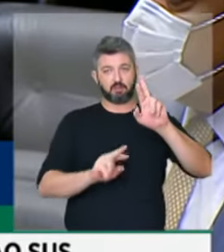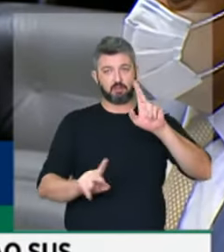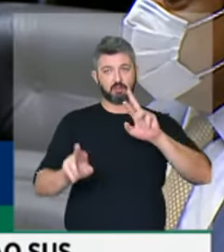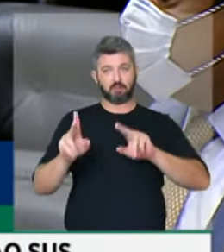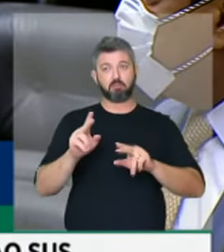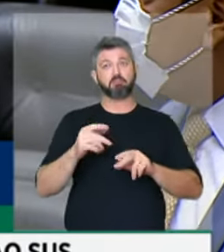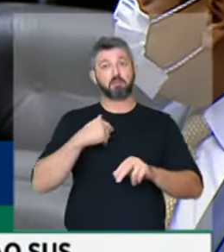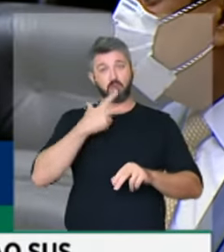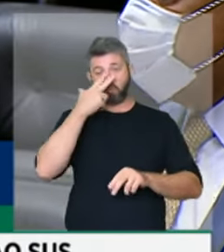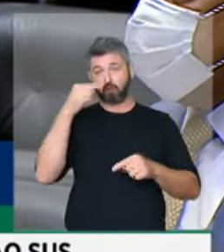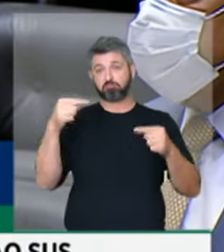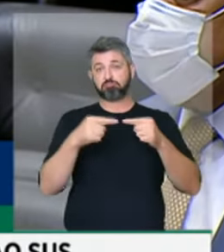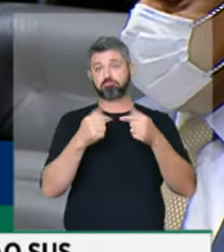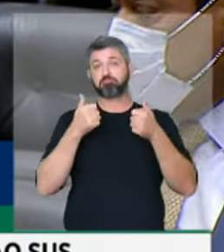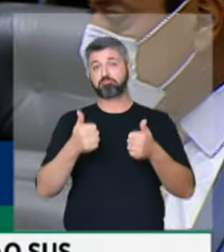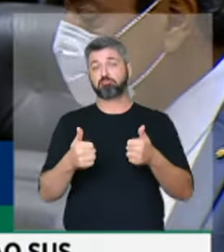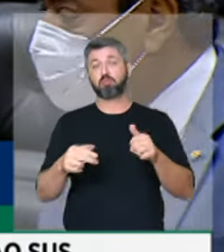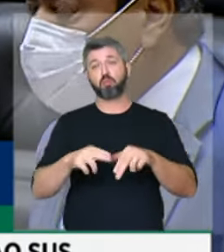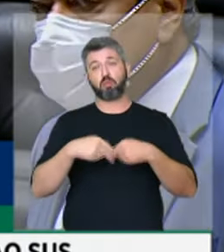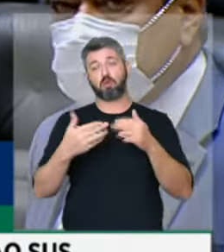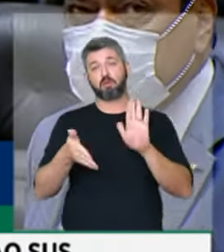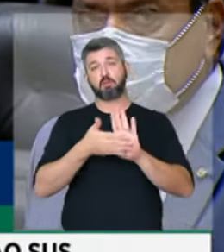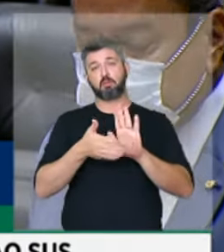NÃO FICA NEM DA FORMA QUE ESTÁ NO TEXTO MUITO ABERTO